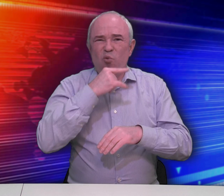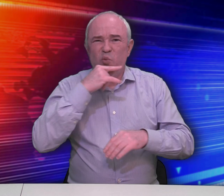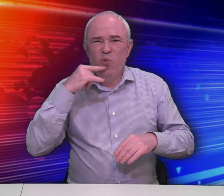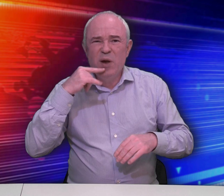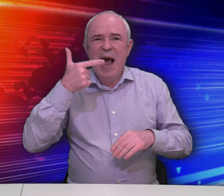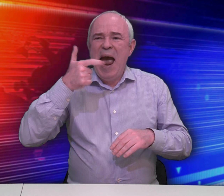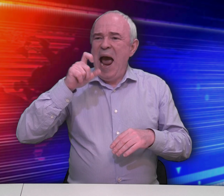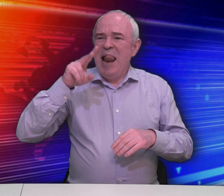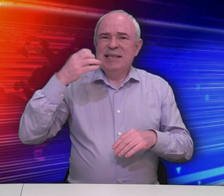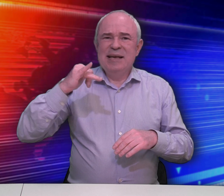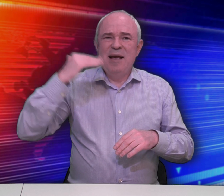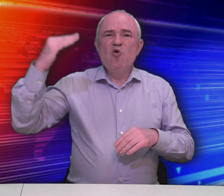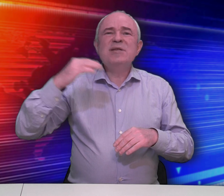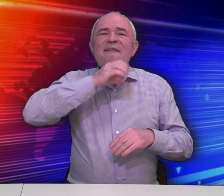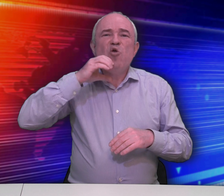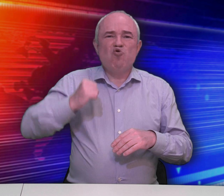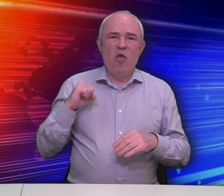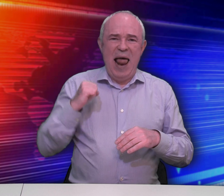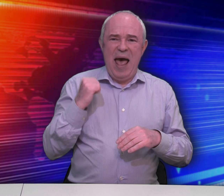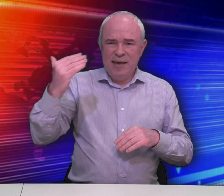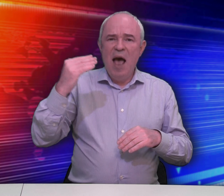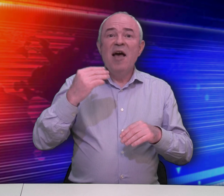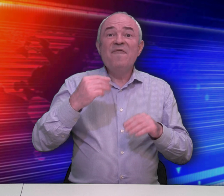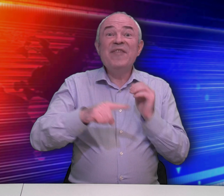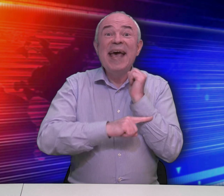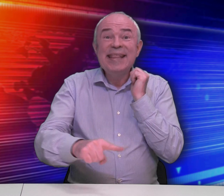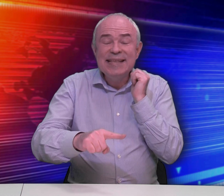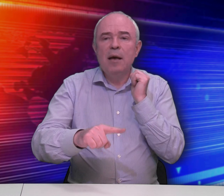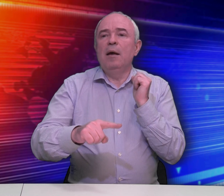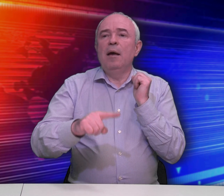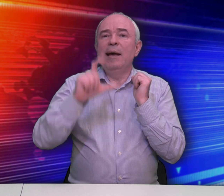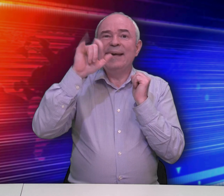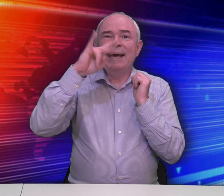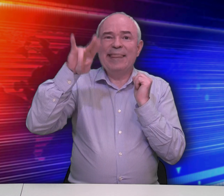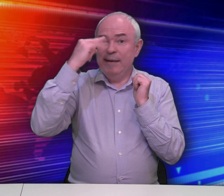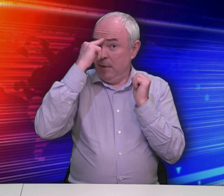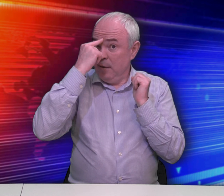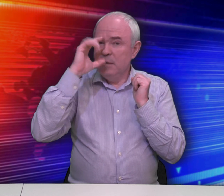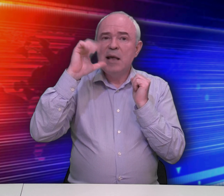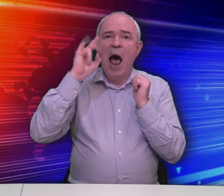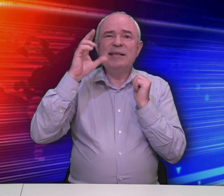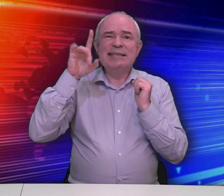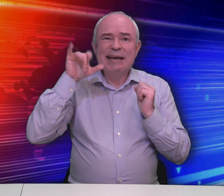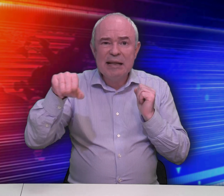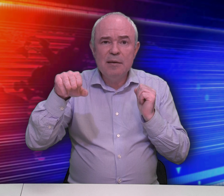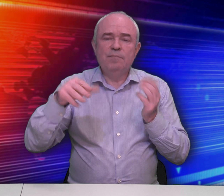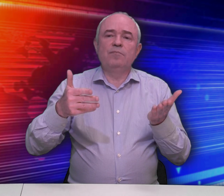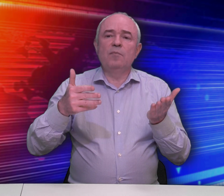русский, гэльский, финский, хинди и санскрит.